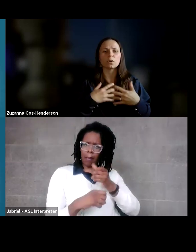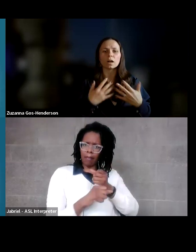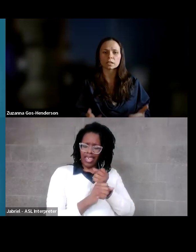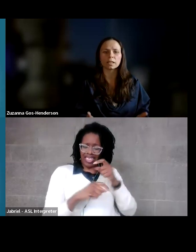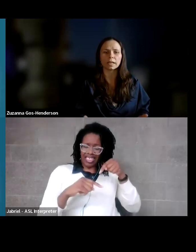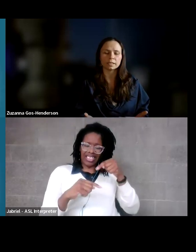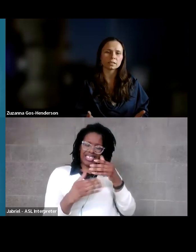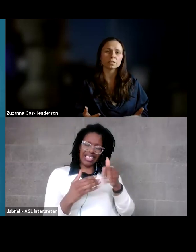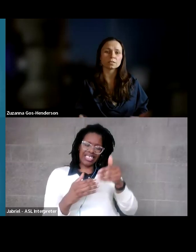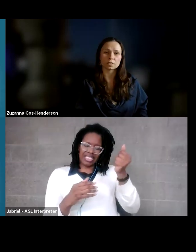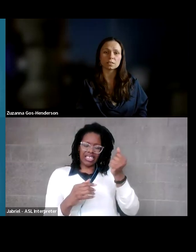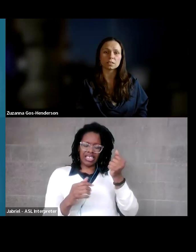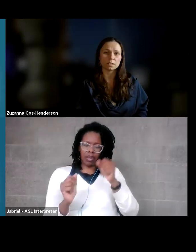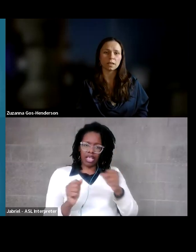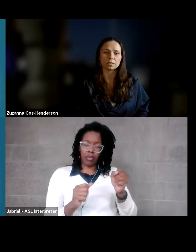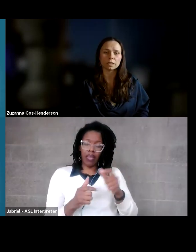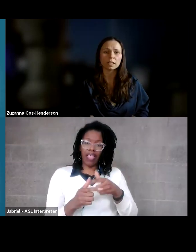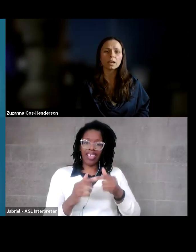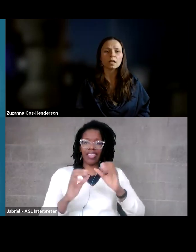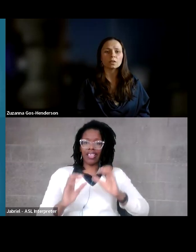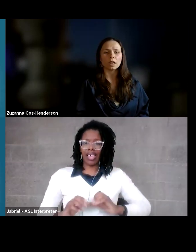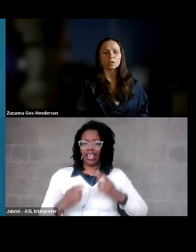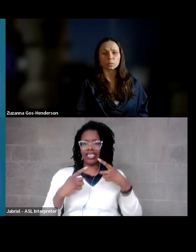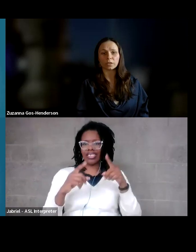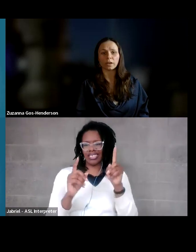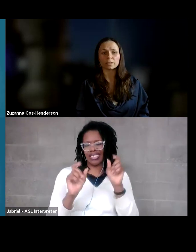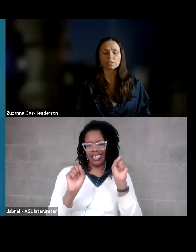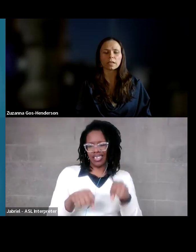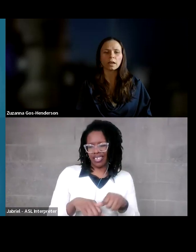para que nuestro cliente tenga éxito junto con nosotros.